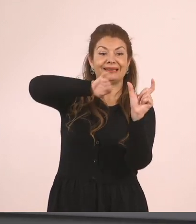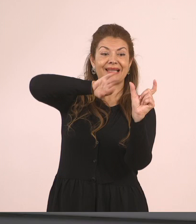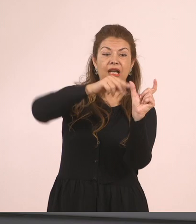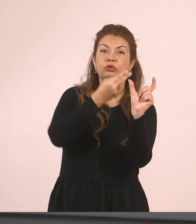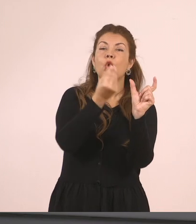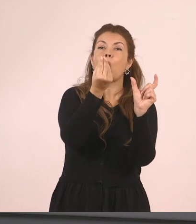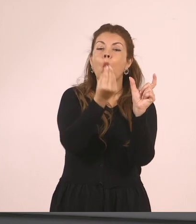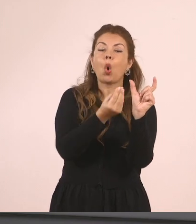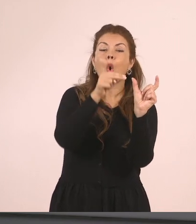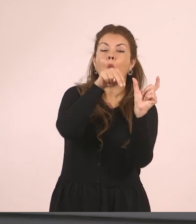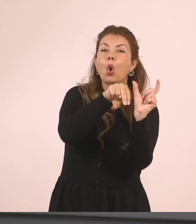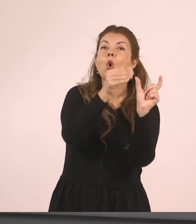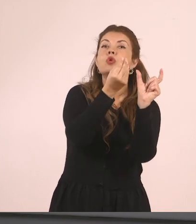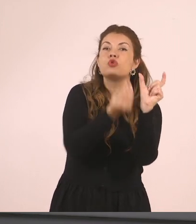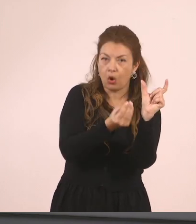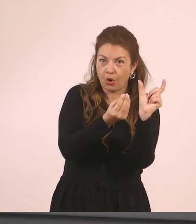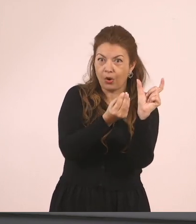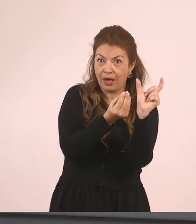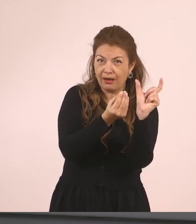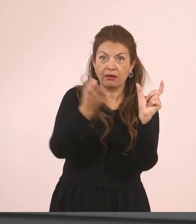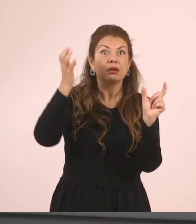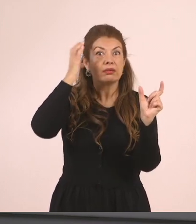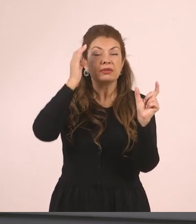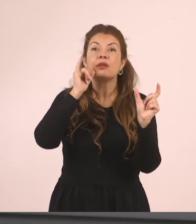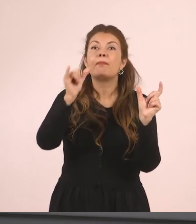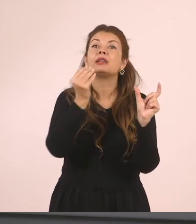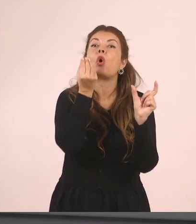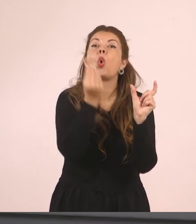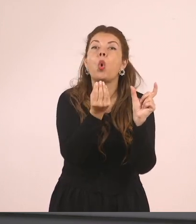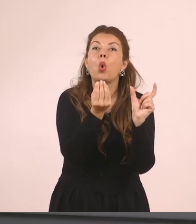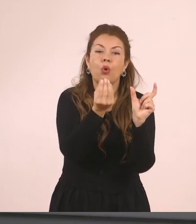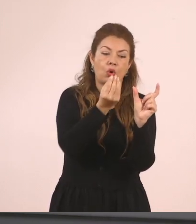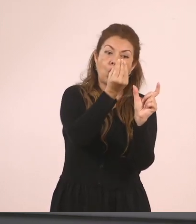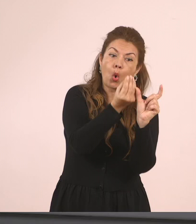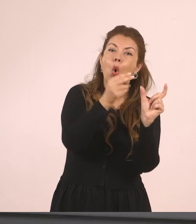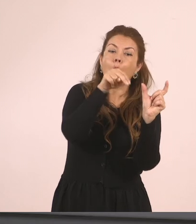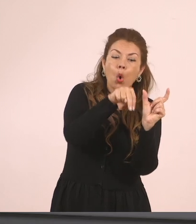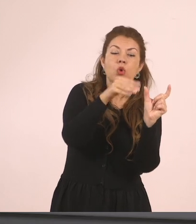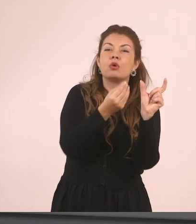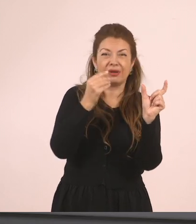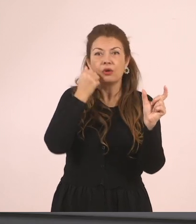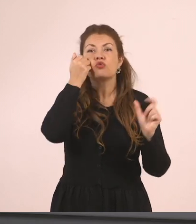Και θυμόμαστε ότι τα ρήματα που τελειώνουν σε -ώνω, γράφονται με ω. Να το, το 'χω γράψει και με κόκκινο.